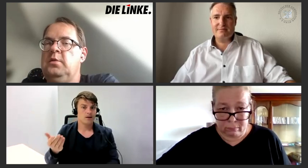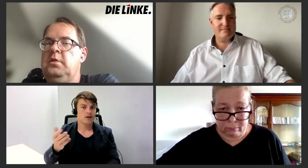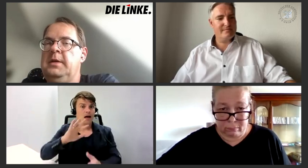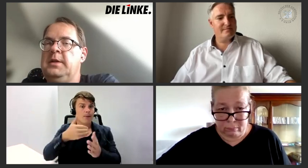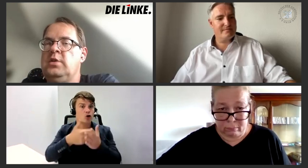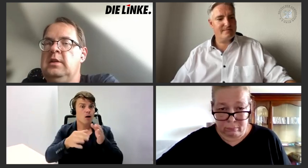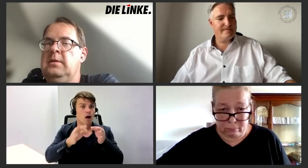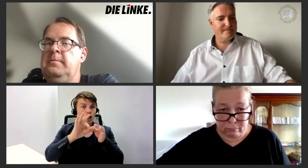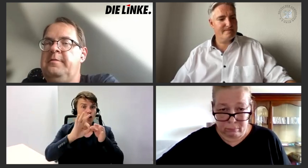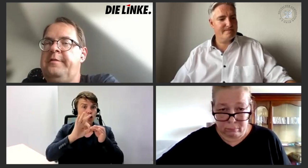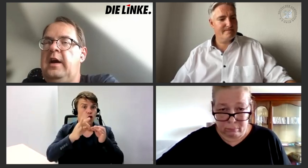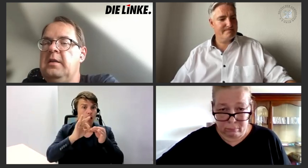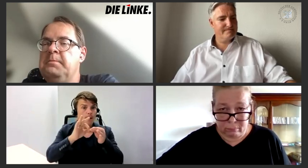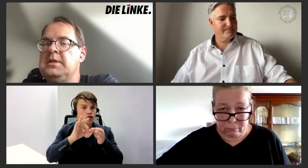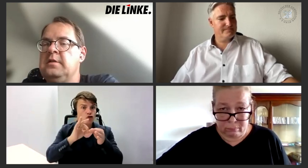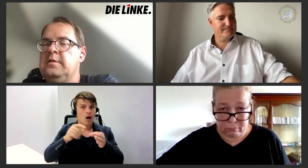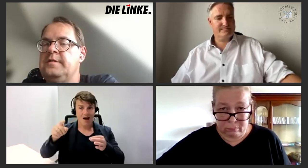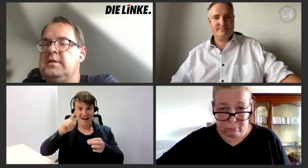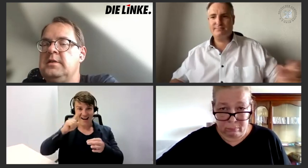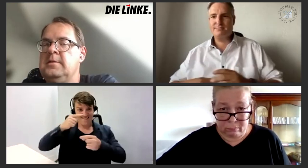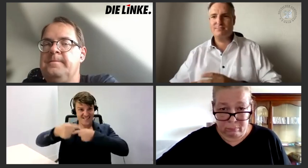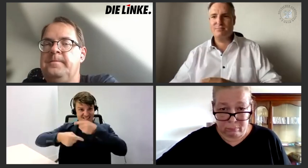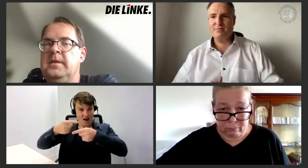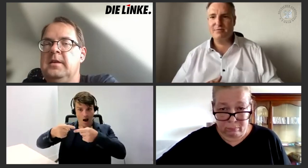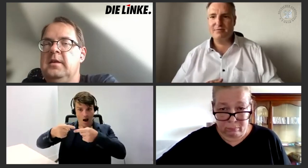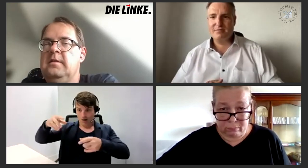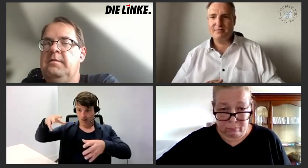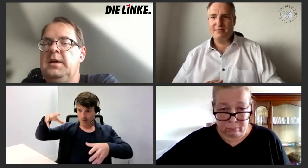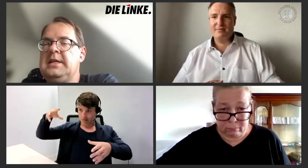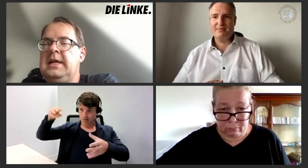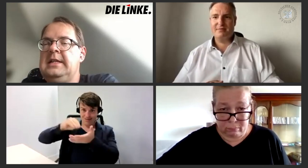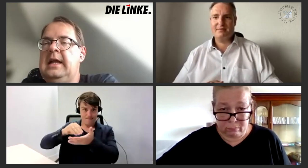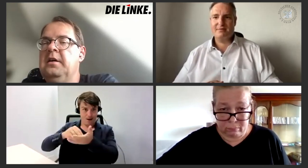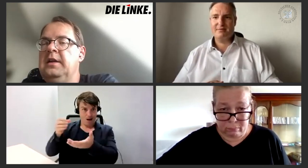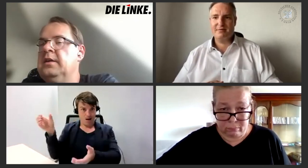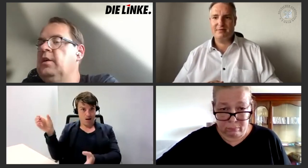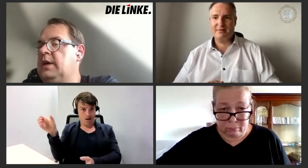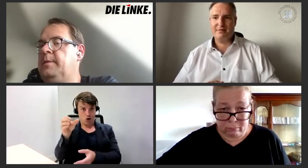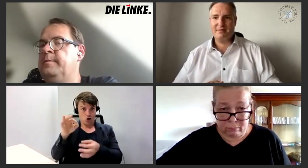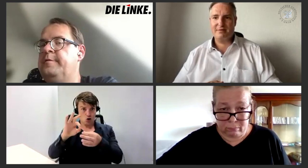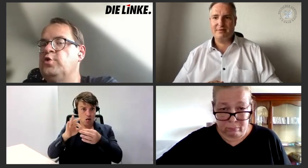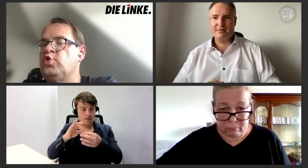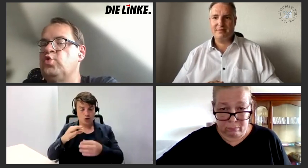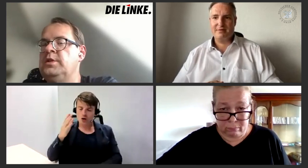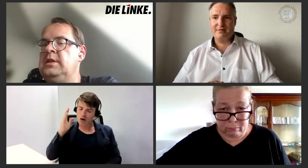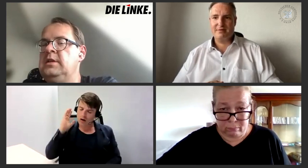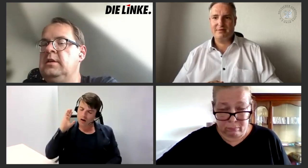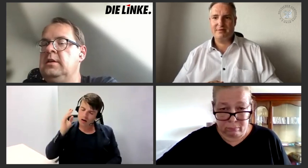Was die Beteiligung von Gebärdensprachdolmetschern im Verfahren betrifft, war es ein langer, langer Kampf